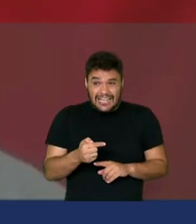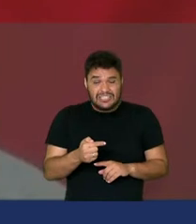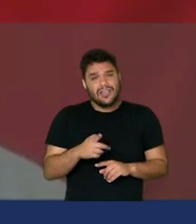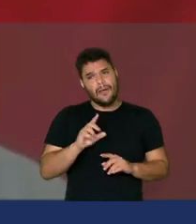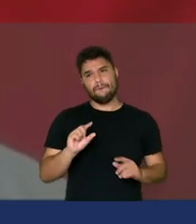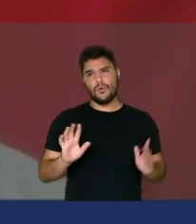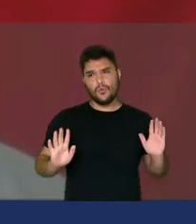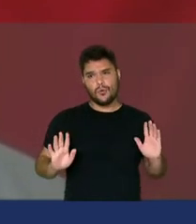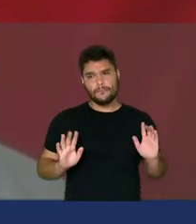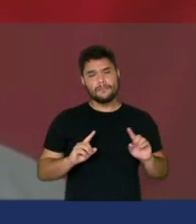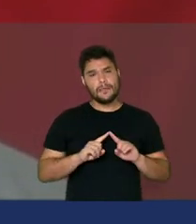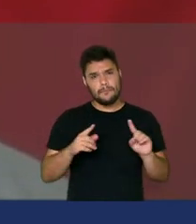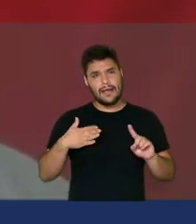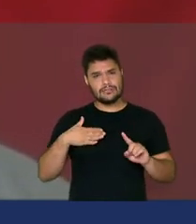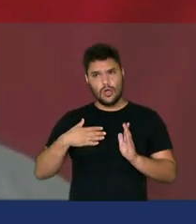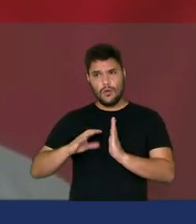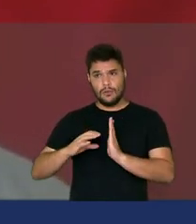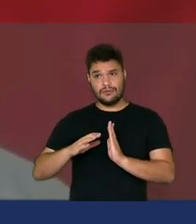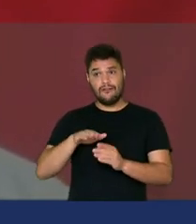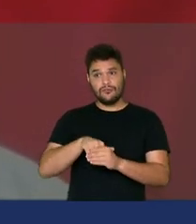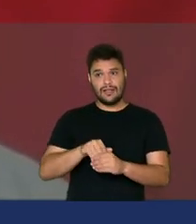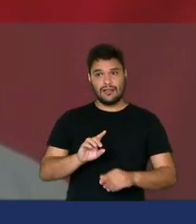MIM É POUCO, MAS A MINHA BANCO AGUADA VAI VOTAR NÃO,